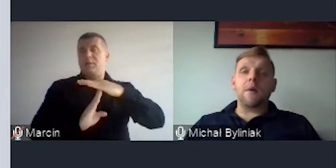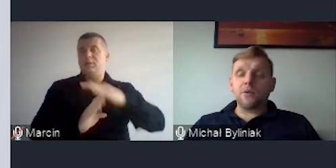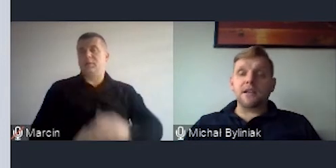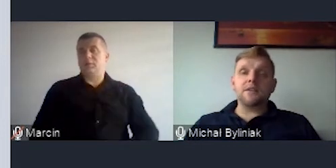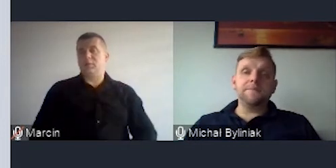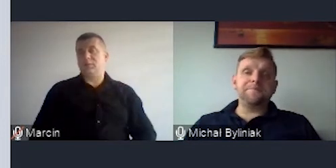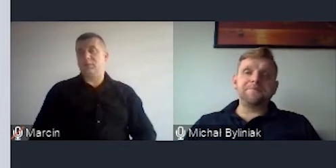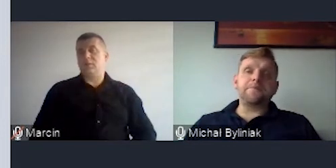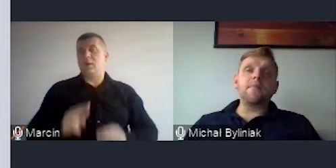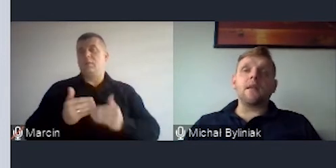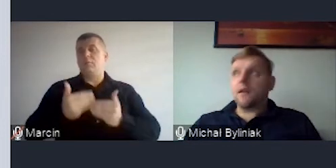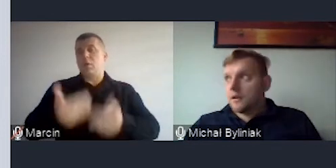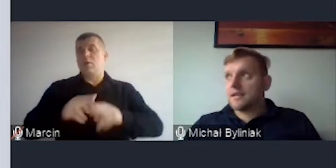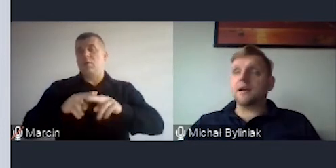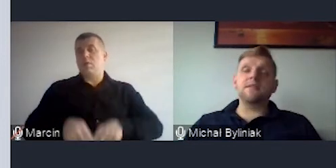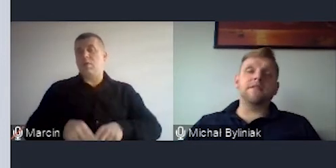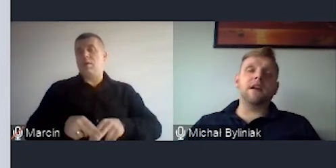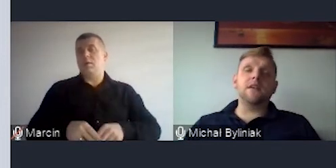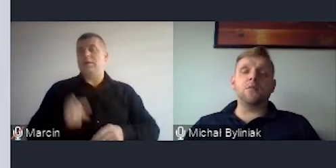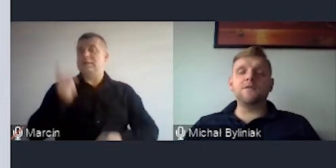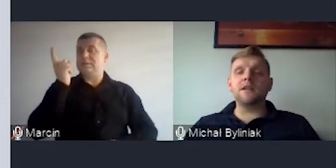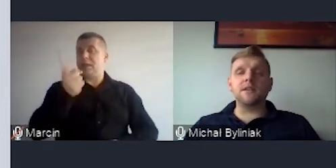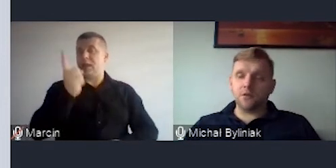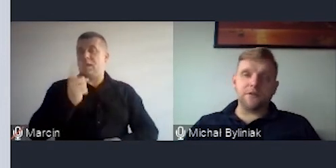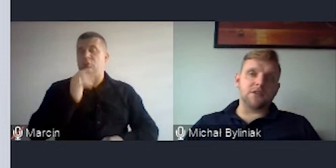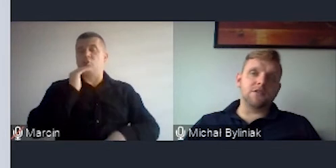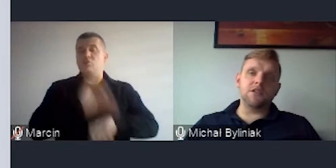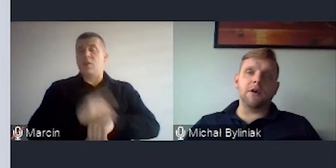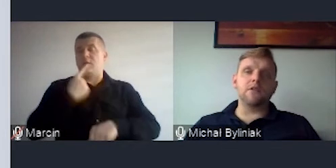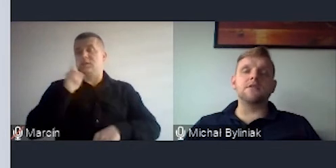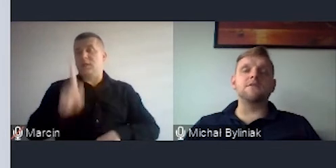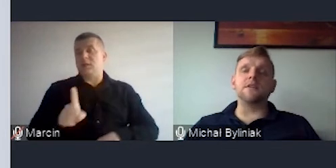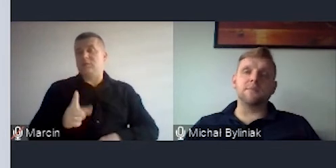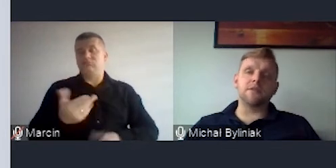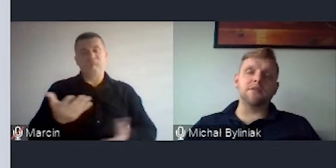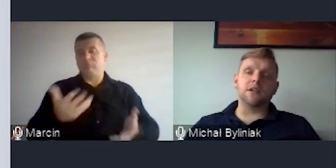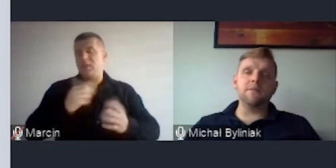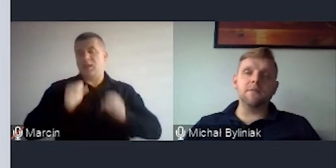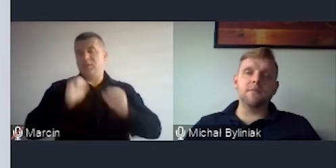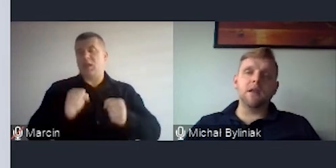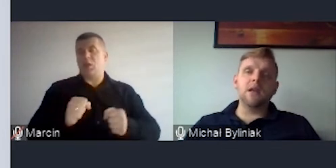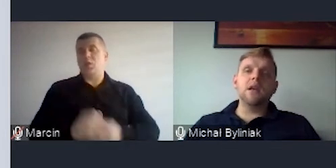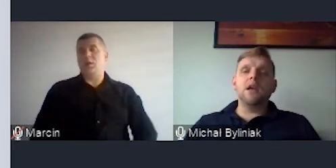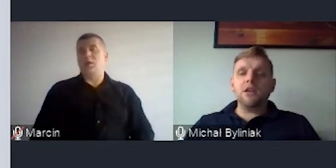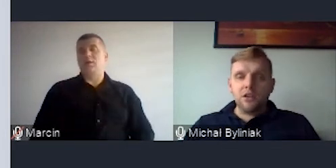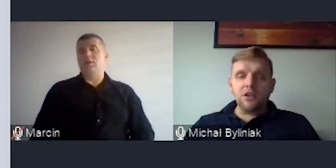a poza tym, zakaz zawierania umów zleceń również nie działający, z własnym pracownikiem.